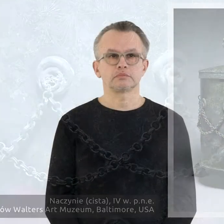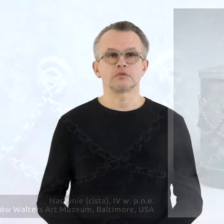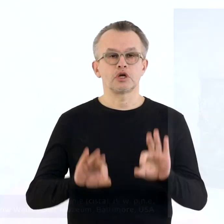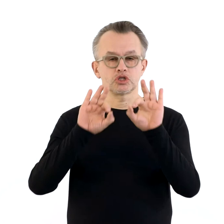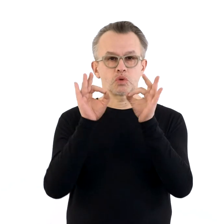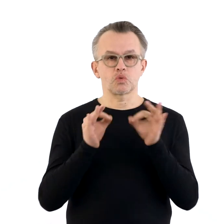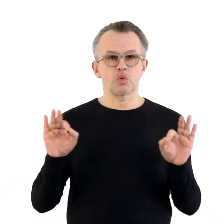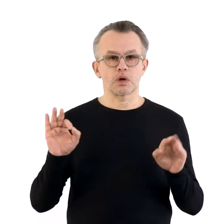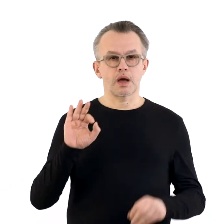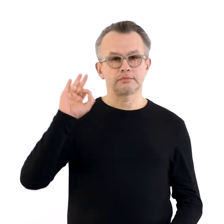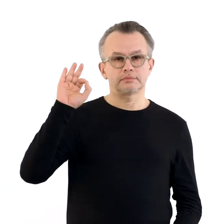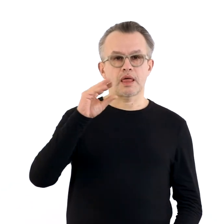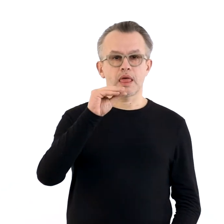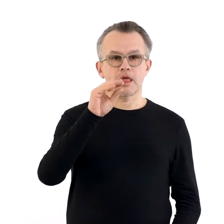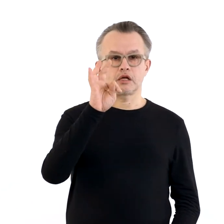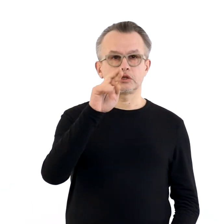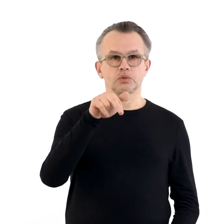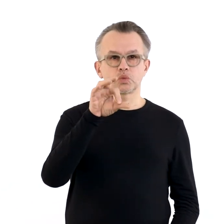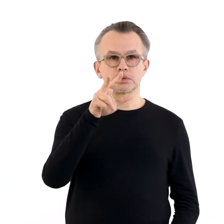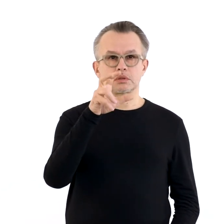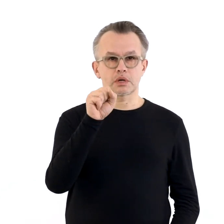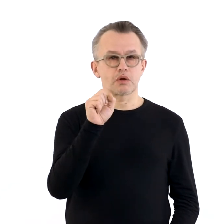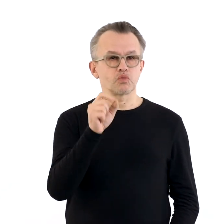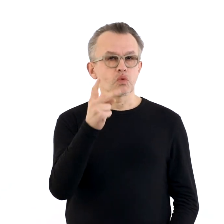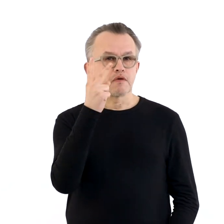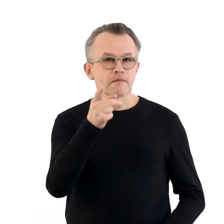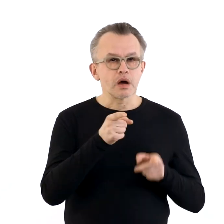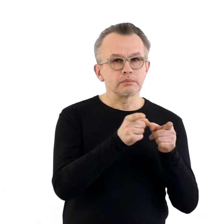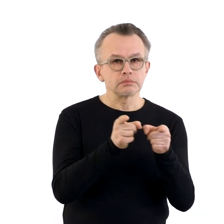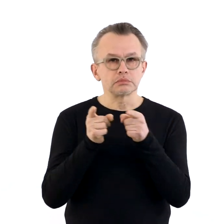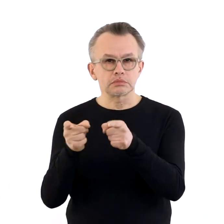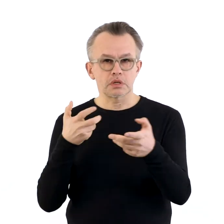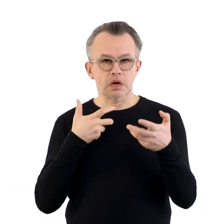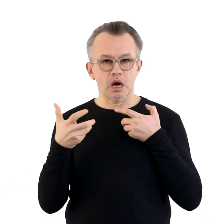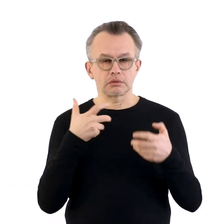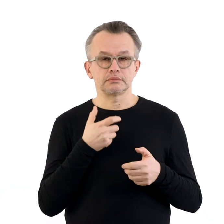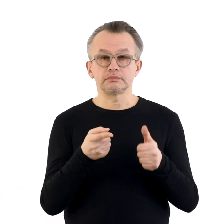W sztuce etruskiej istniały dwa nurty artystyczne: